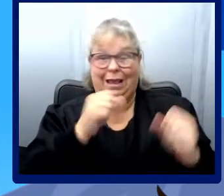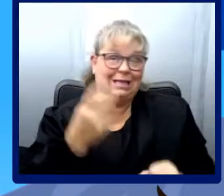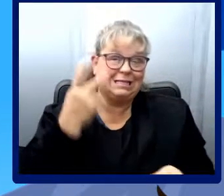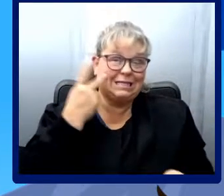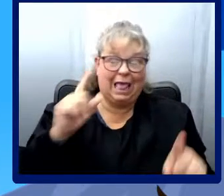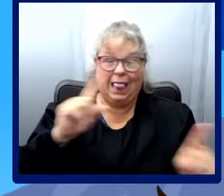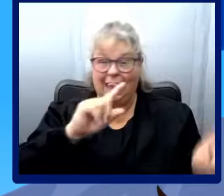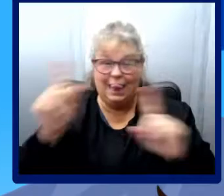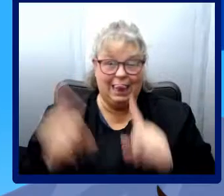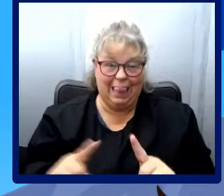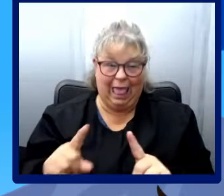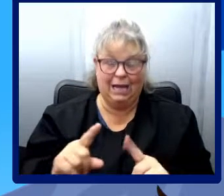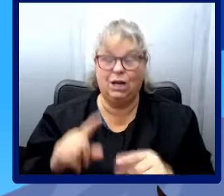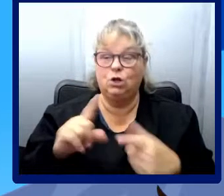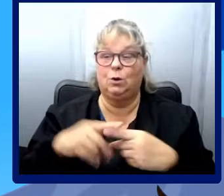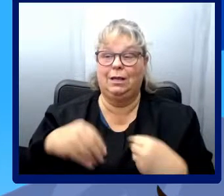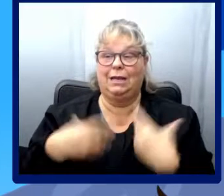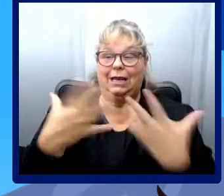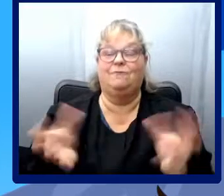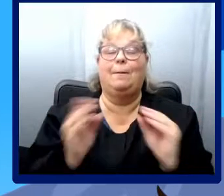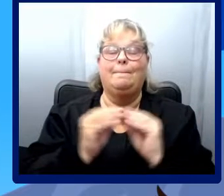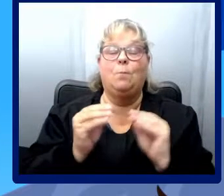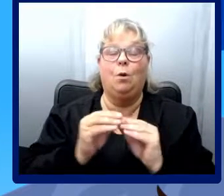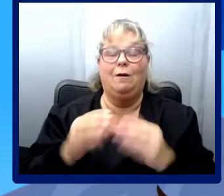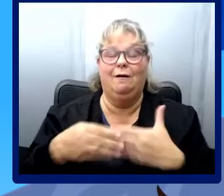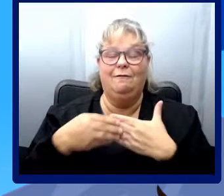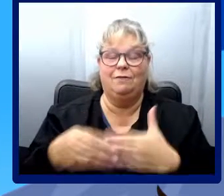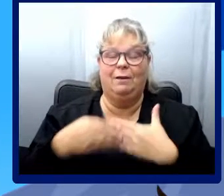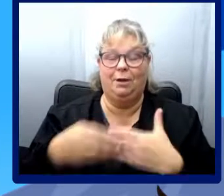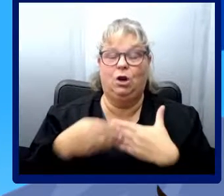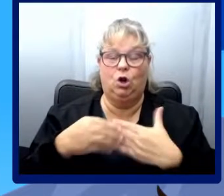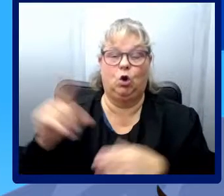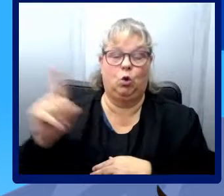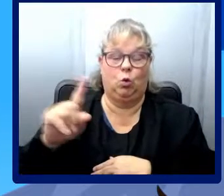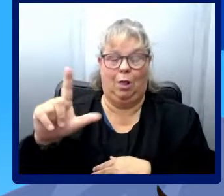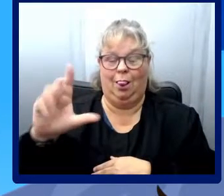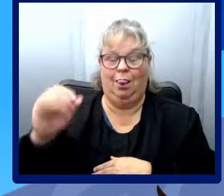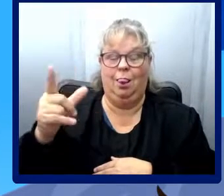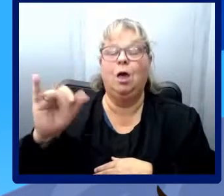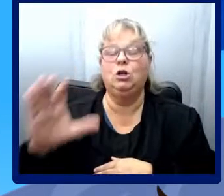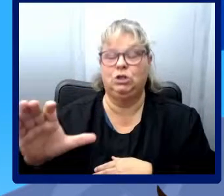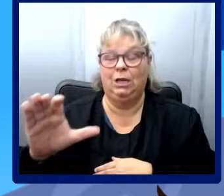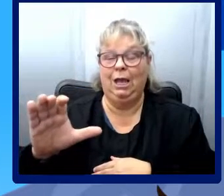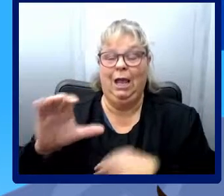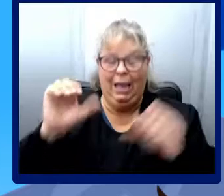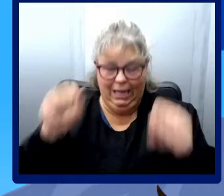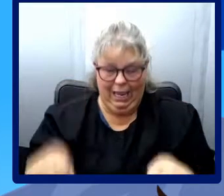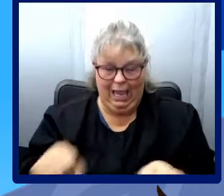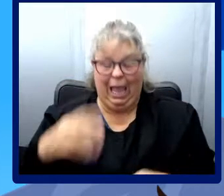con el flujo, lo que permite una mayor flexibilidad donde residen lógica y funcionalidad y aprovechar al máximo